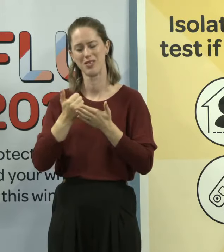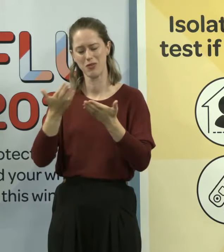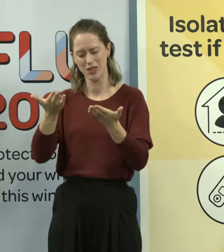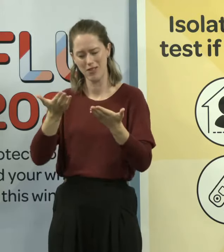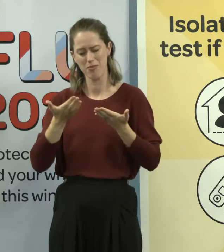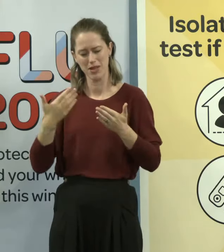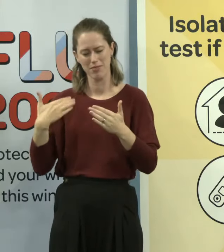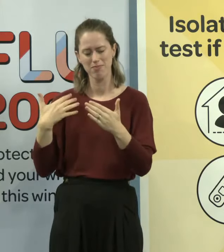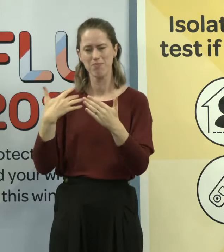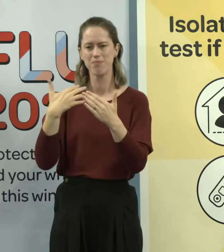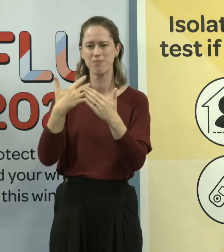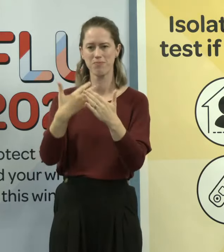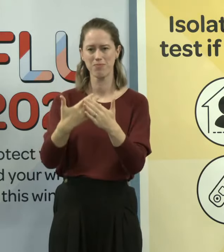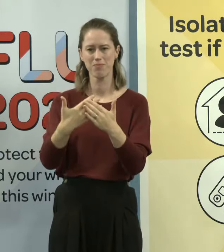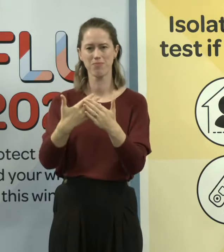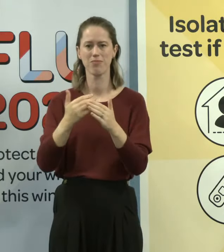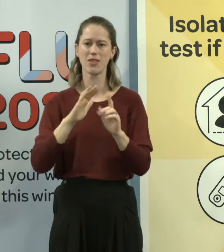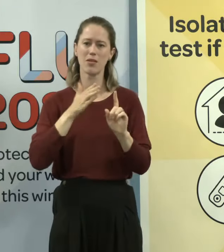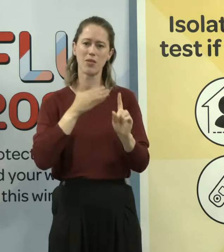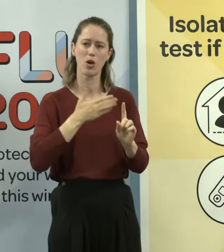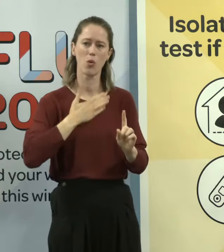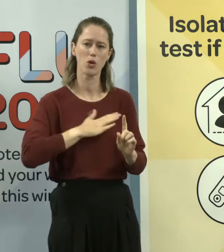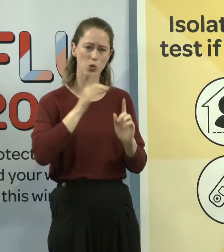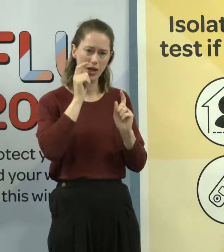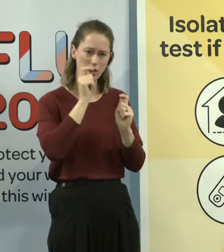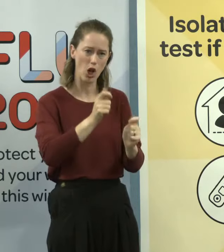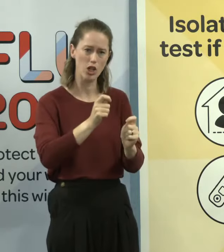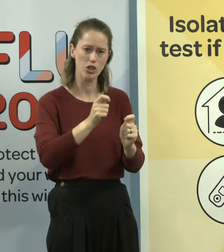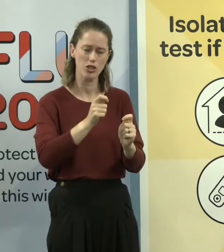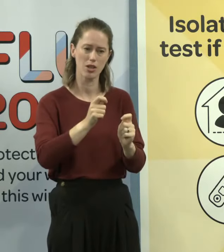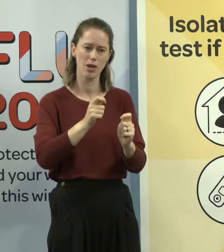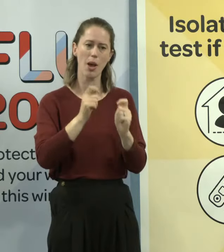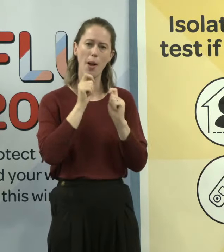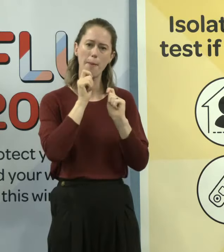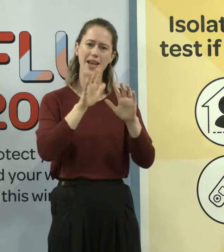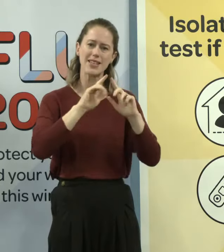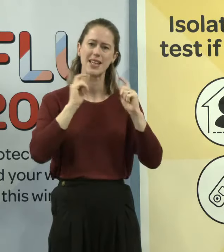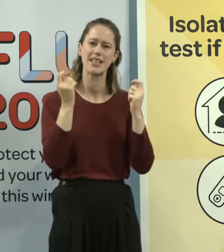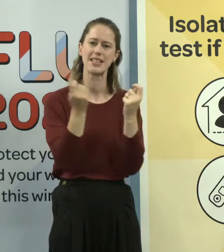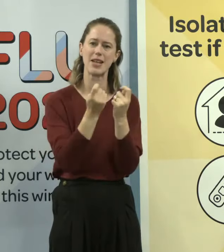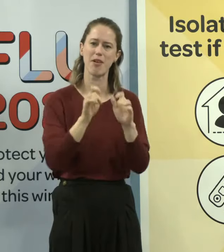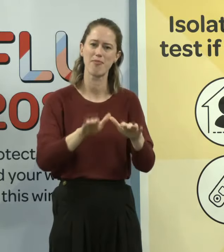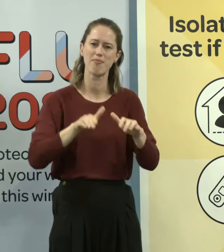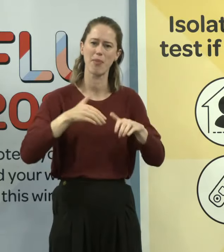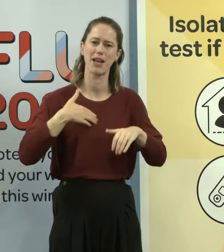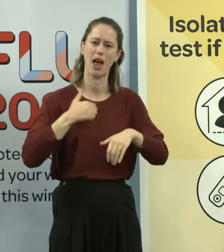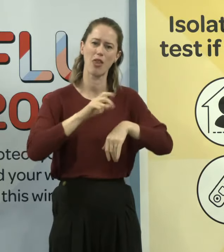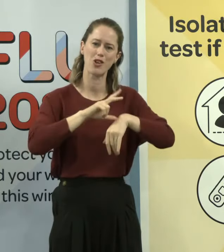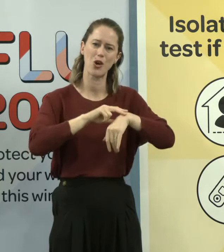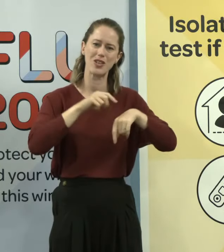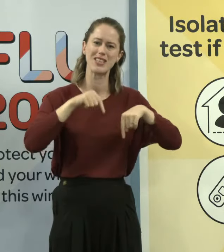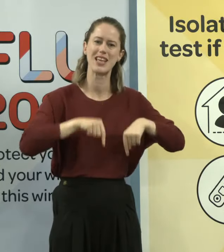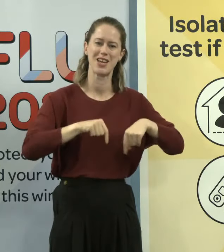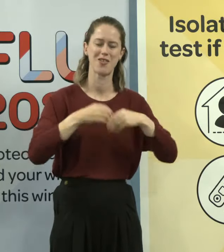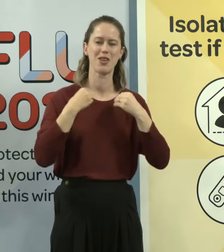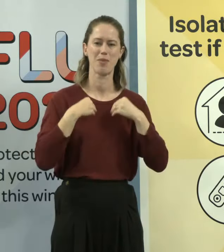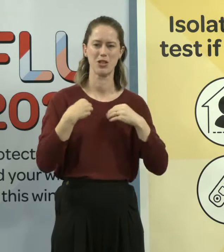Kaiwhakahaere mo te Hauora a-iwi i tenei wa te wa, a he maha nga